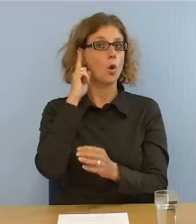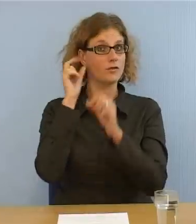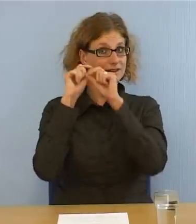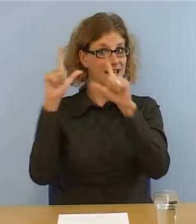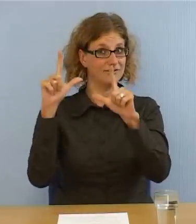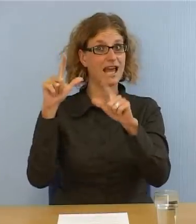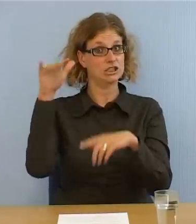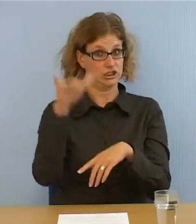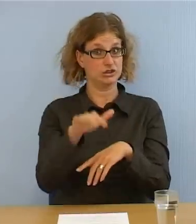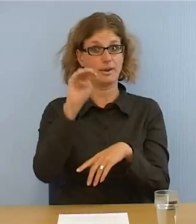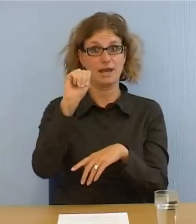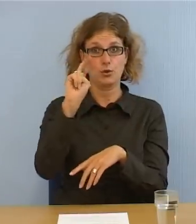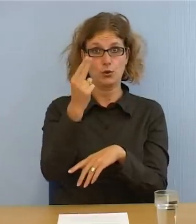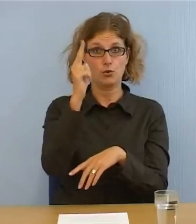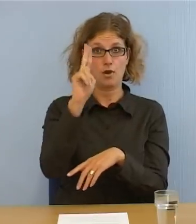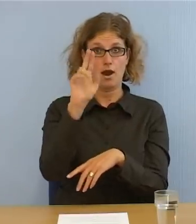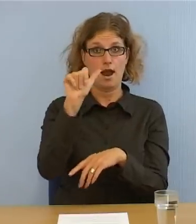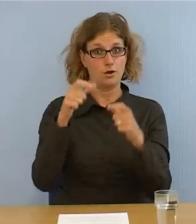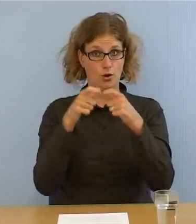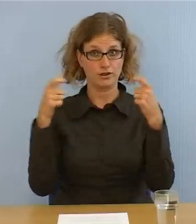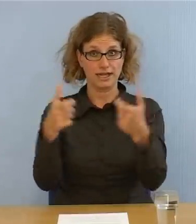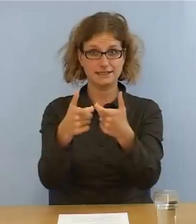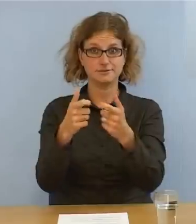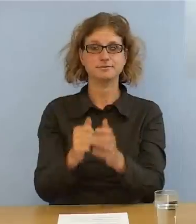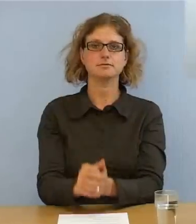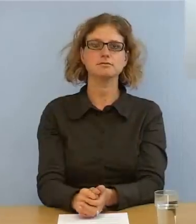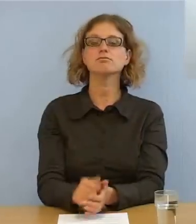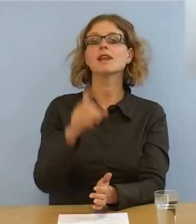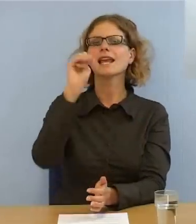DovenTV aanwezig op het EUHA-congres